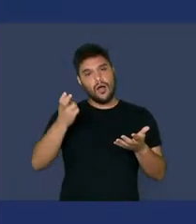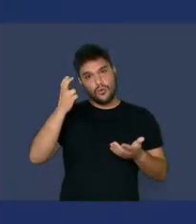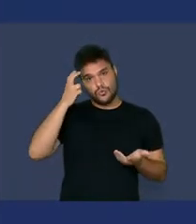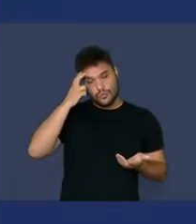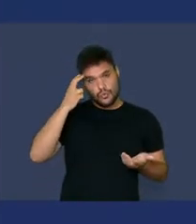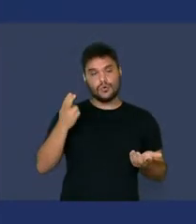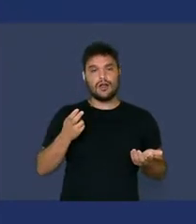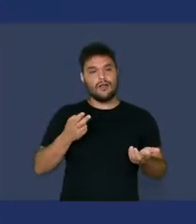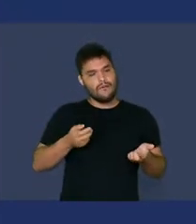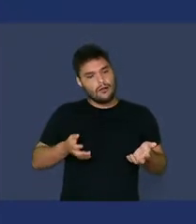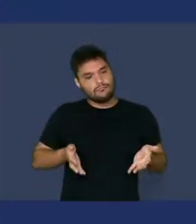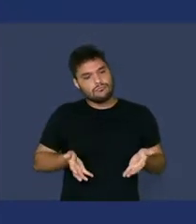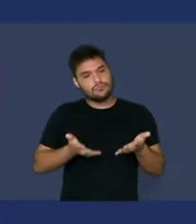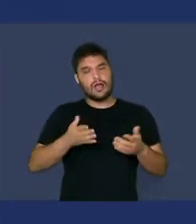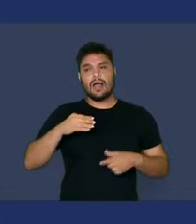QUE VÃO FOMENTAR A CULTURA, VÃO FOMENTAR RENDA, VÃO